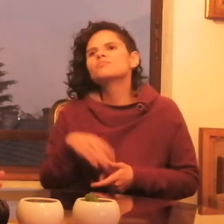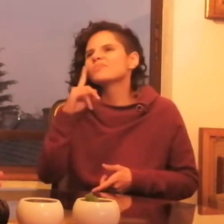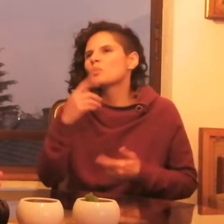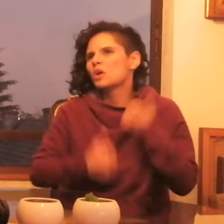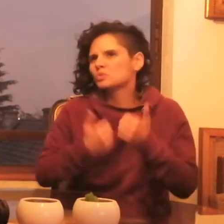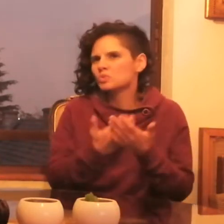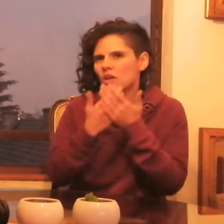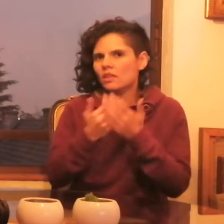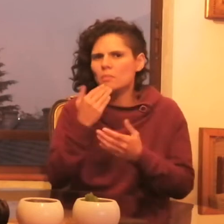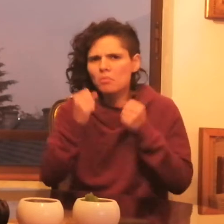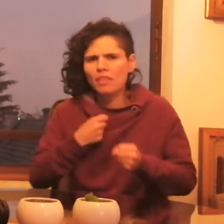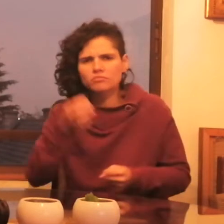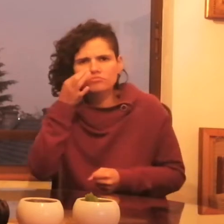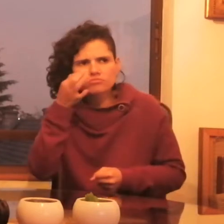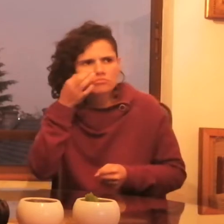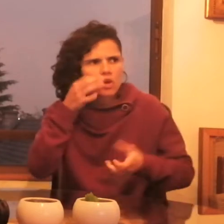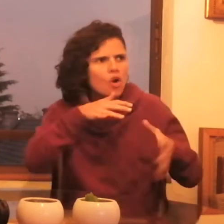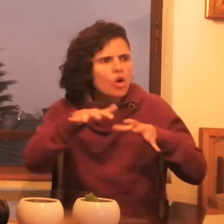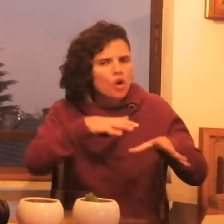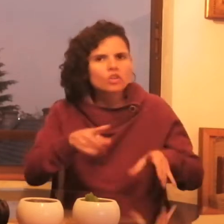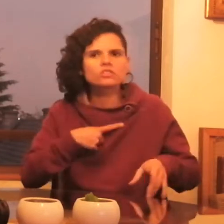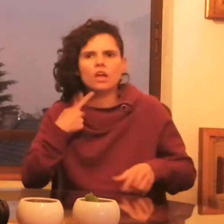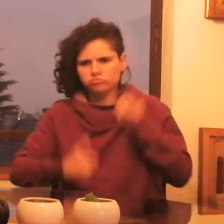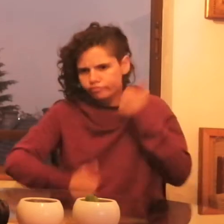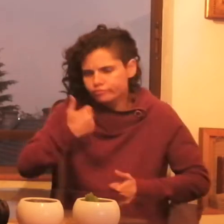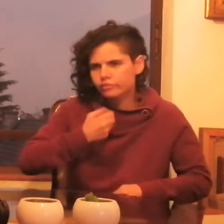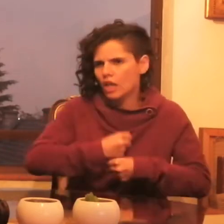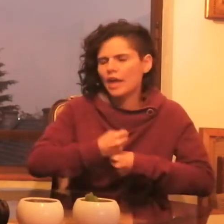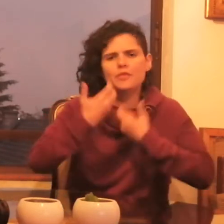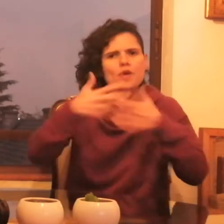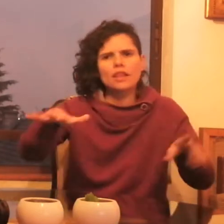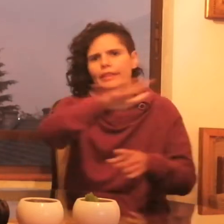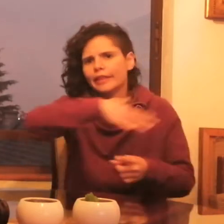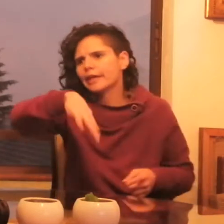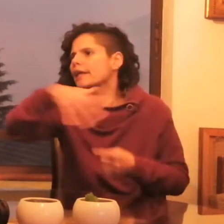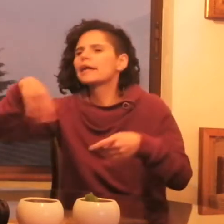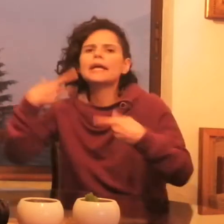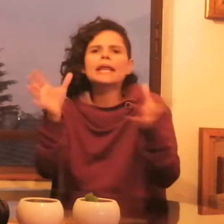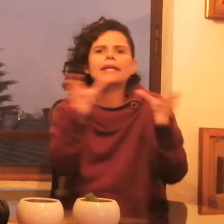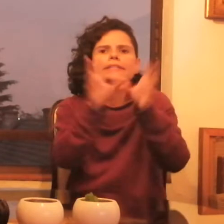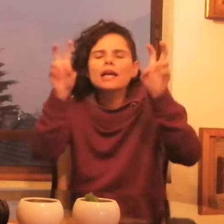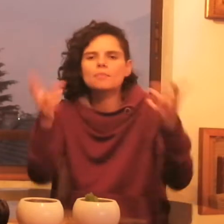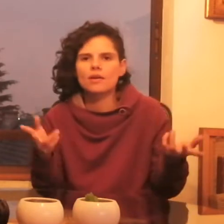pueden instruir y conocer cosas y trabajar y desempeñarse en el campo que cada uno quiera- que cada uno tenga la habilidad, uno generalmente tiene alguna